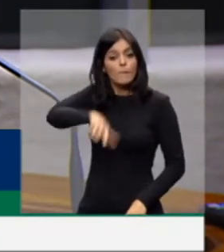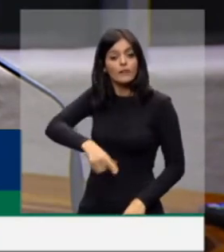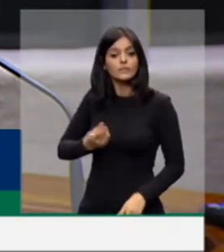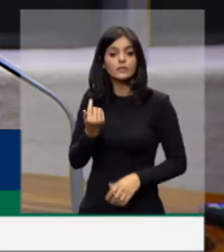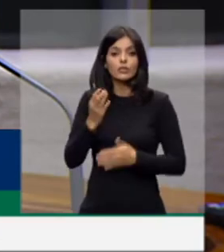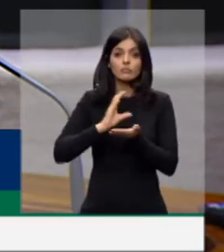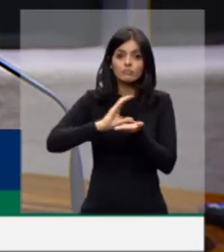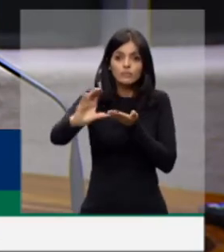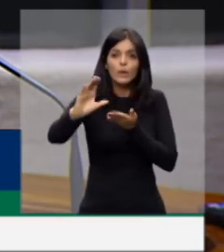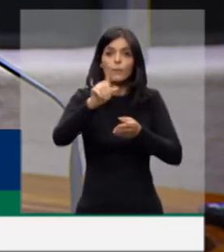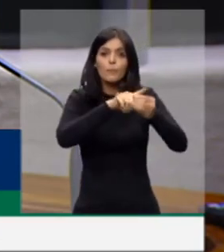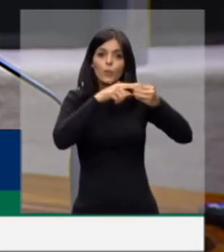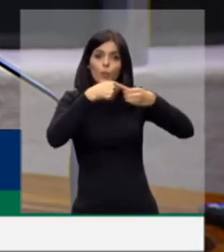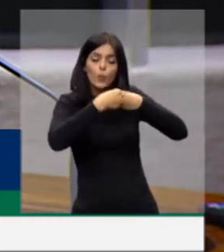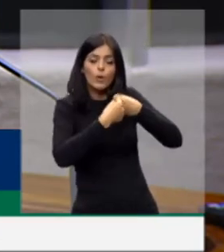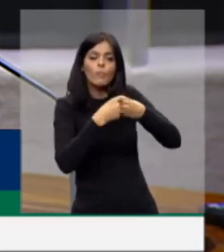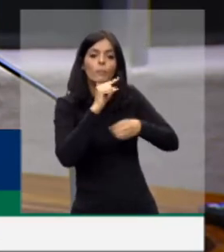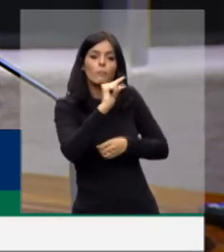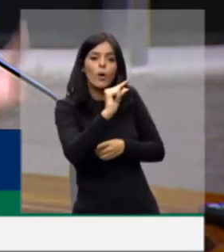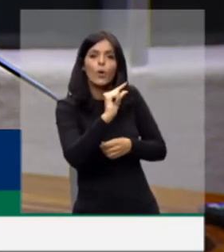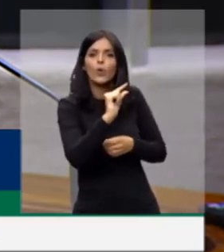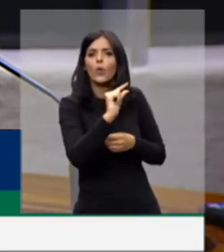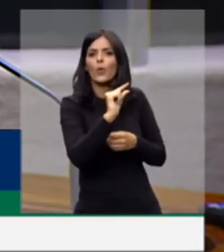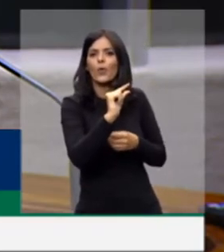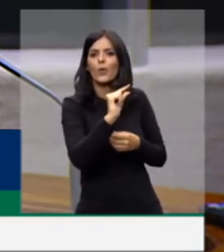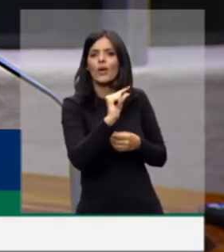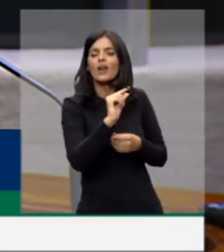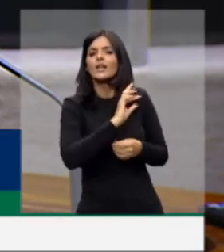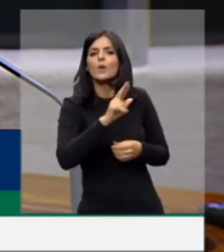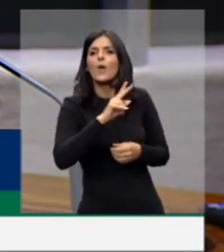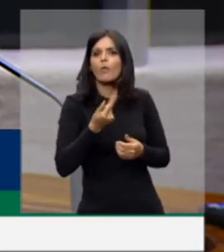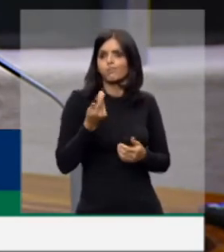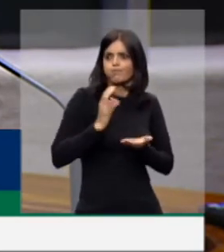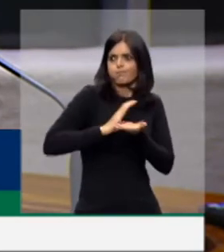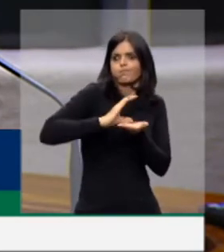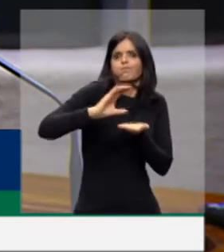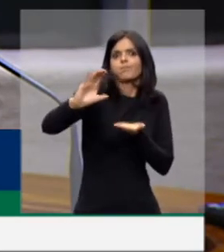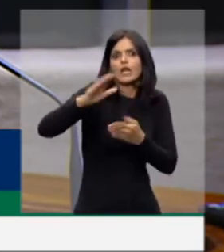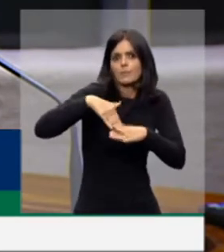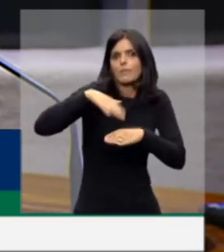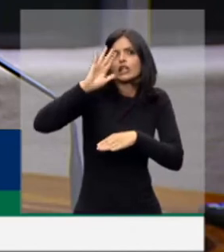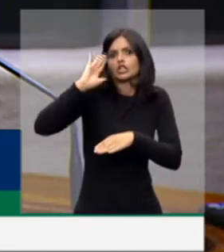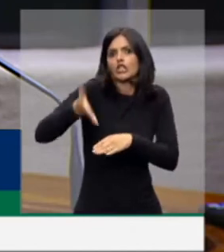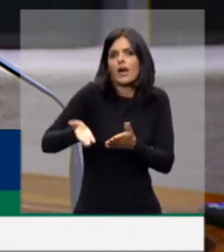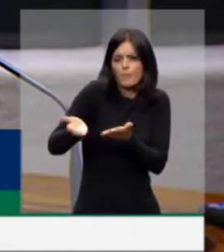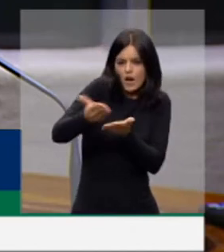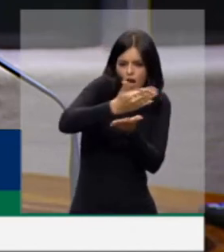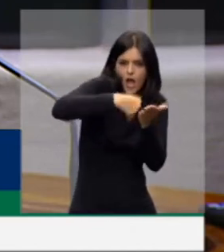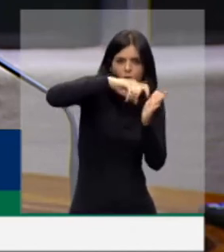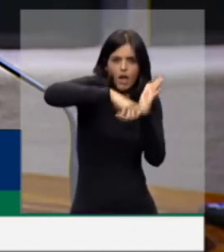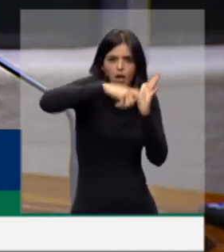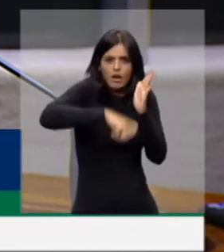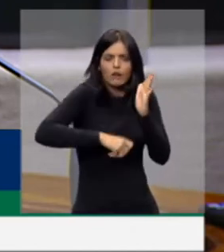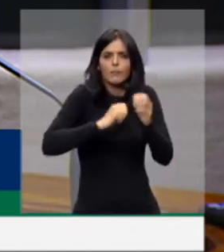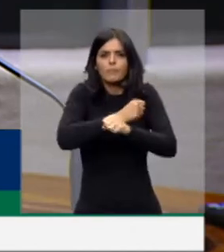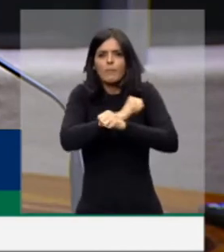REGIONAIS, INCLUSIVE, QUE SEITIVOP EXISTEM NA EDUCAÇÃO PÚBLICA BRASILEIRA, A JUSTIÇA QUER MAIS RECURSOS